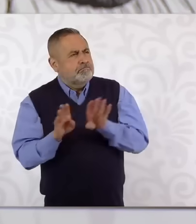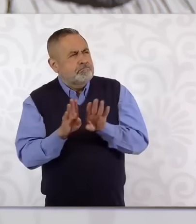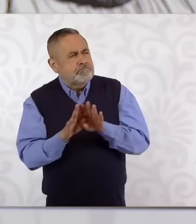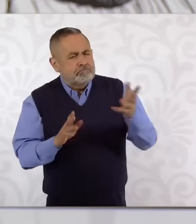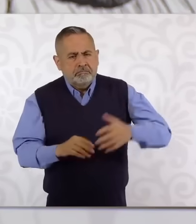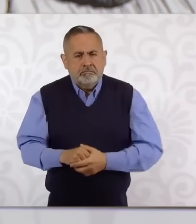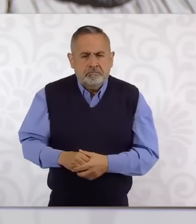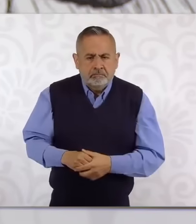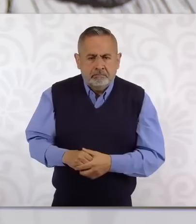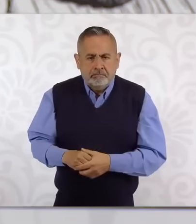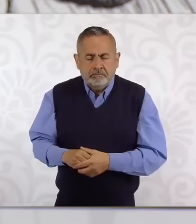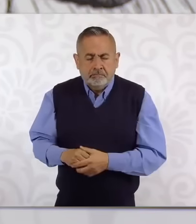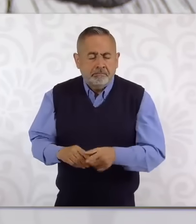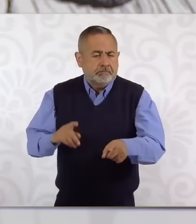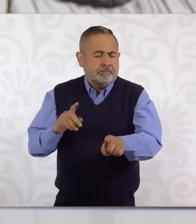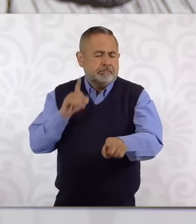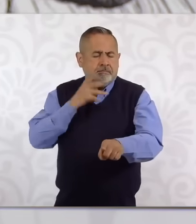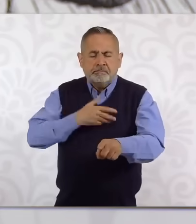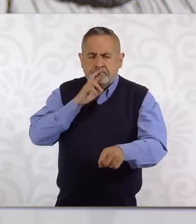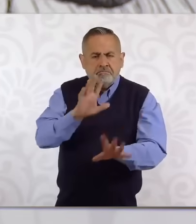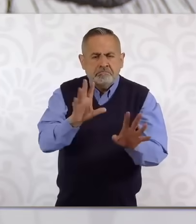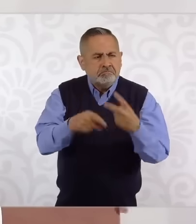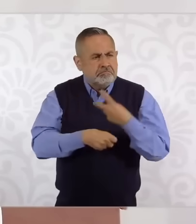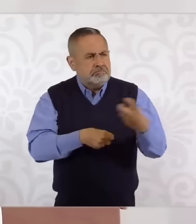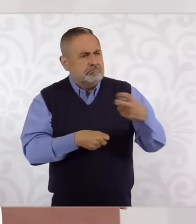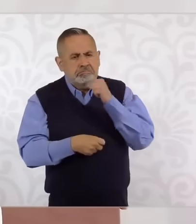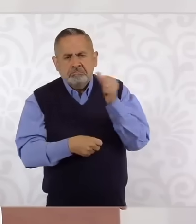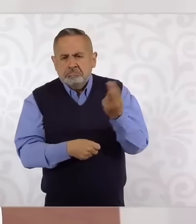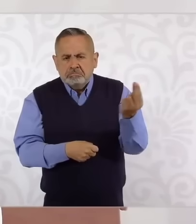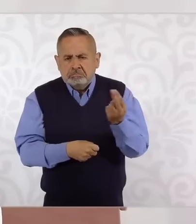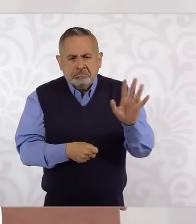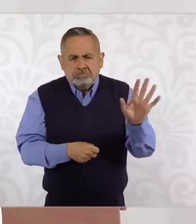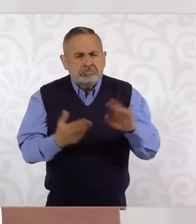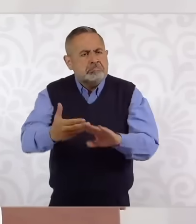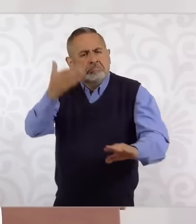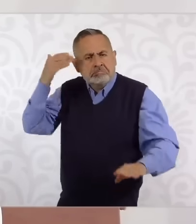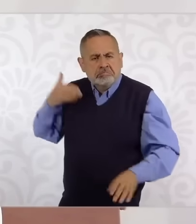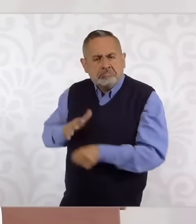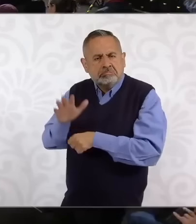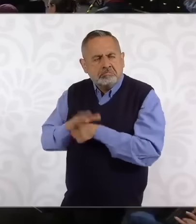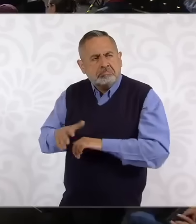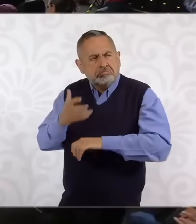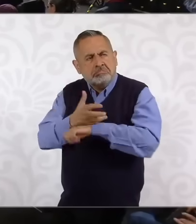no no necesitábamos ser invitados porque nosotros tenemos ya un acuerdo con Estados Unidos. Gracias,